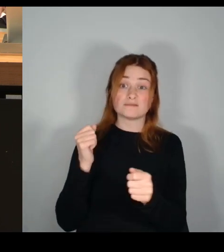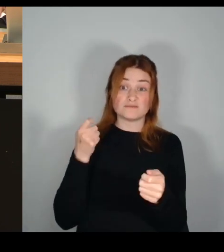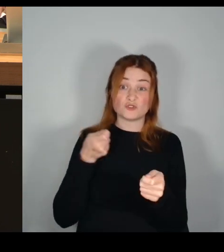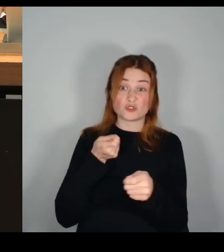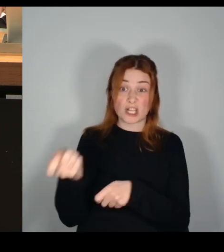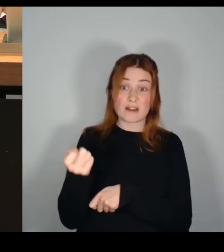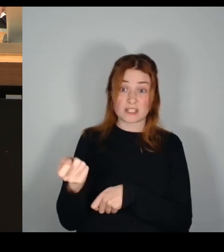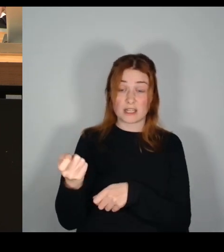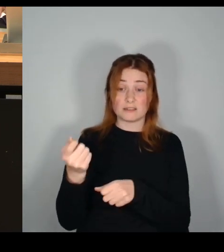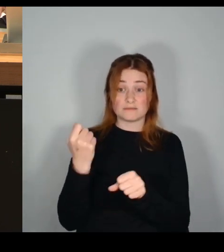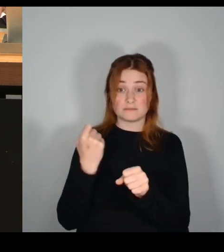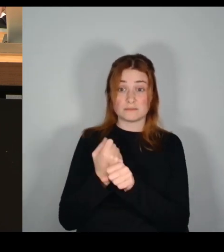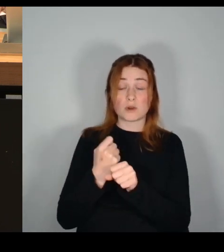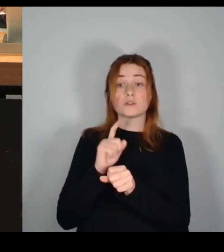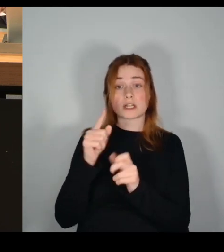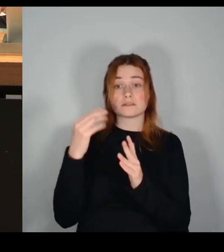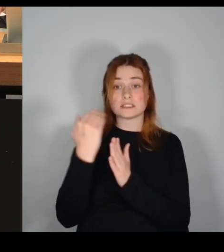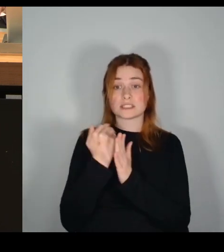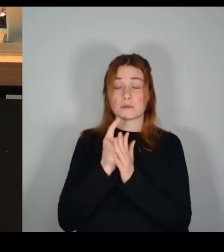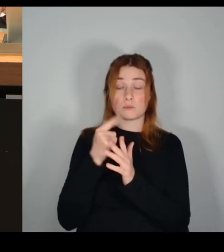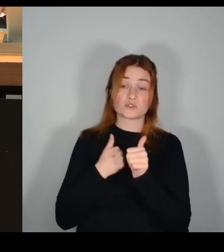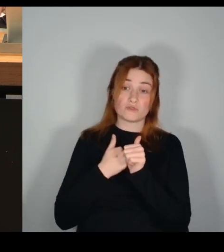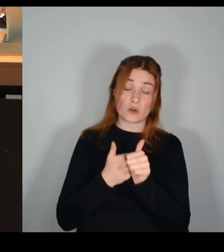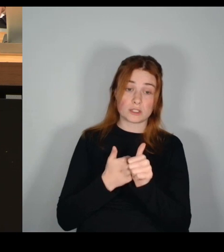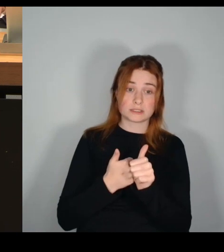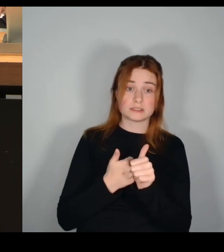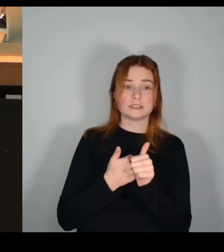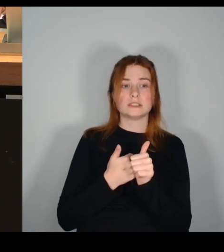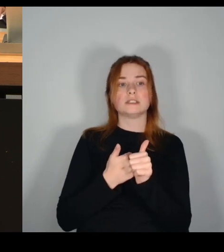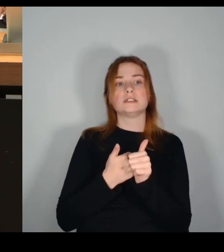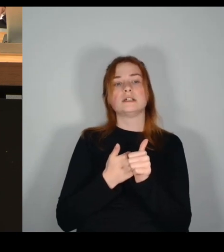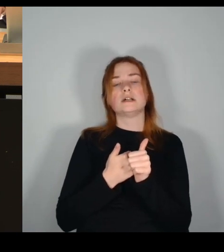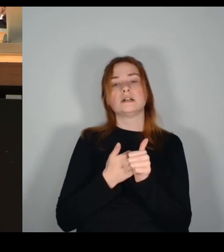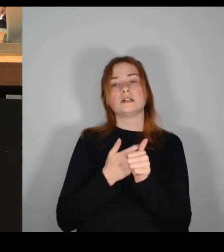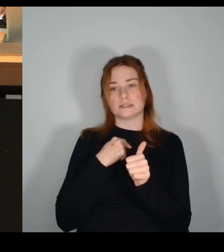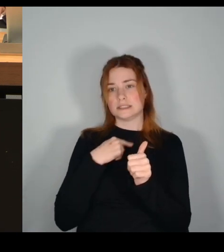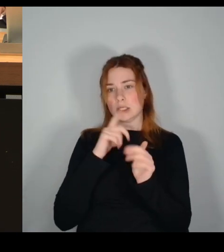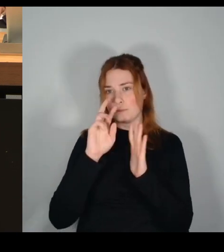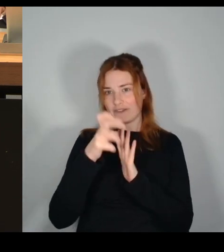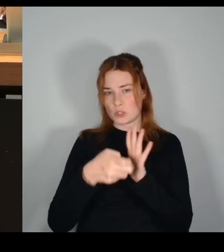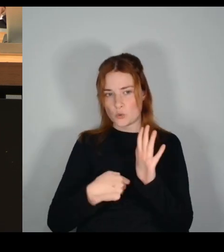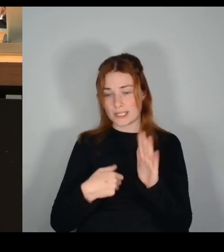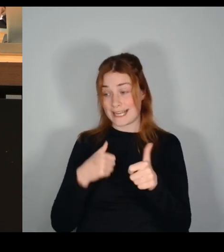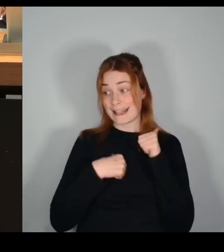das Leid, was die Jesiden erlitten haben, ist unfassbar. Es ist zu Recht ein Genozid.